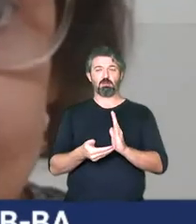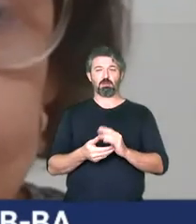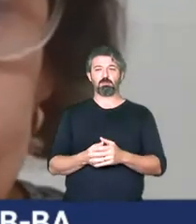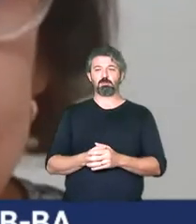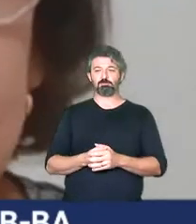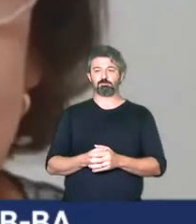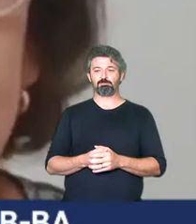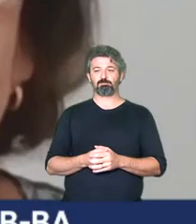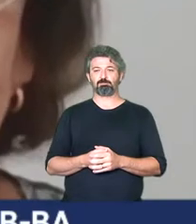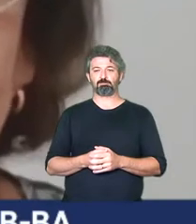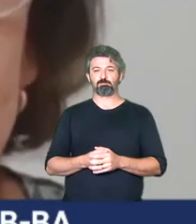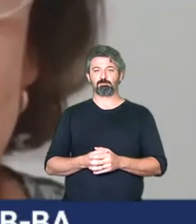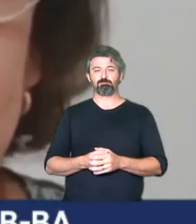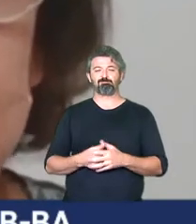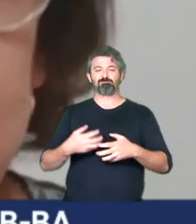DE... DE CONSTRUÇÃO E A ESTA